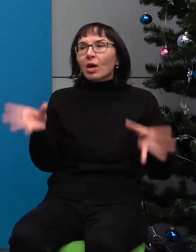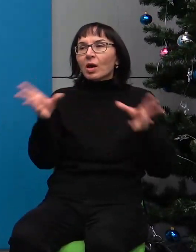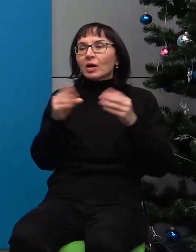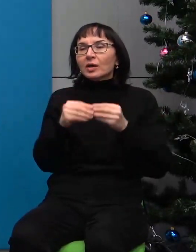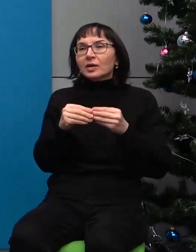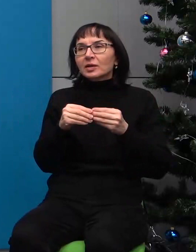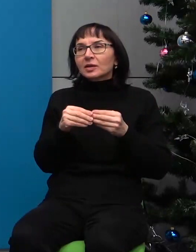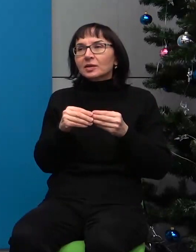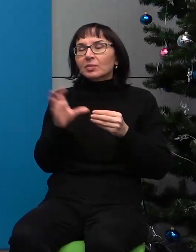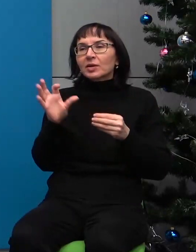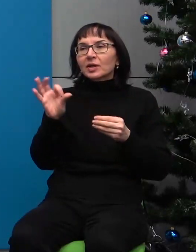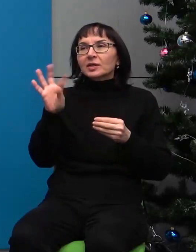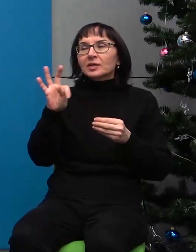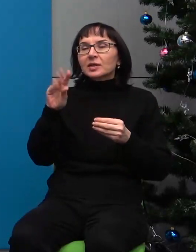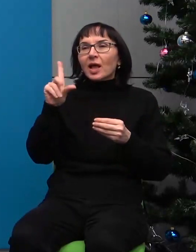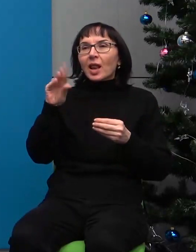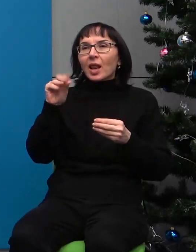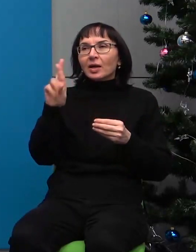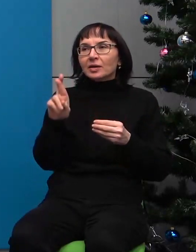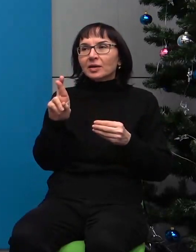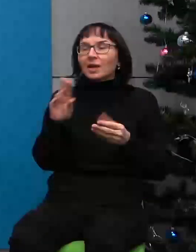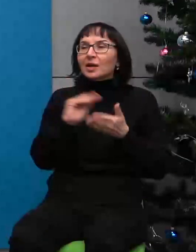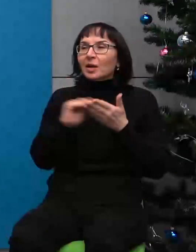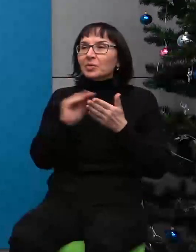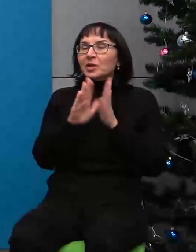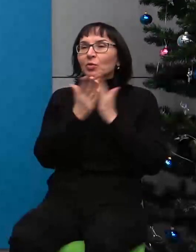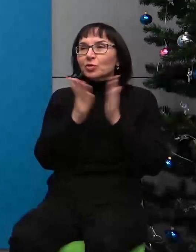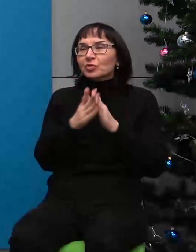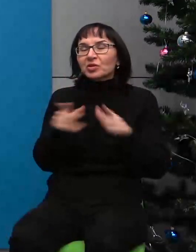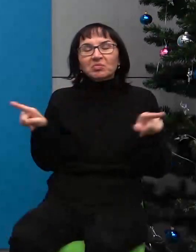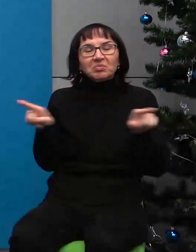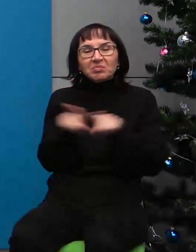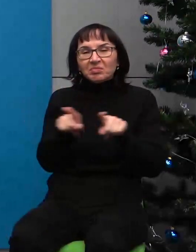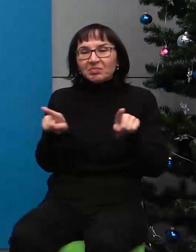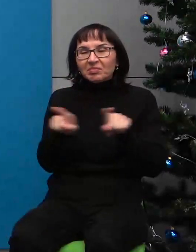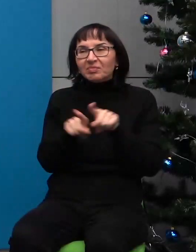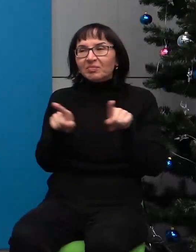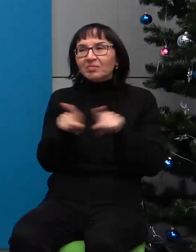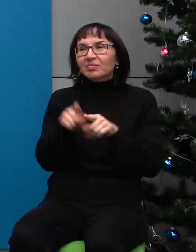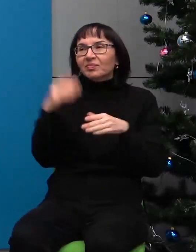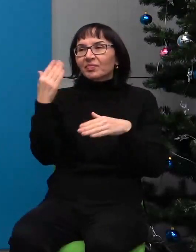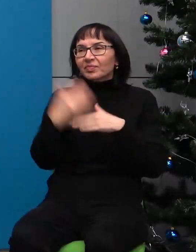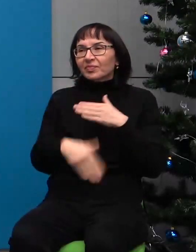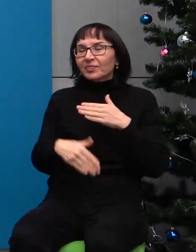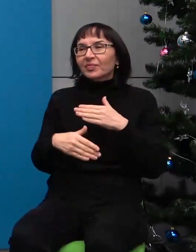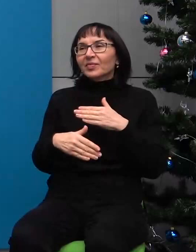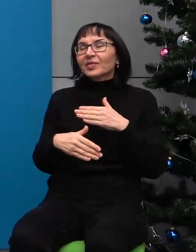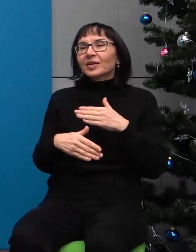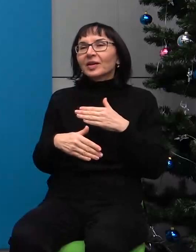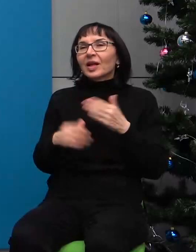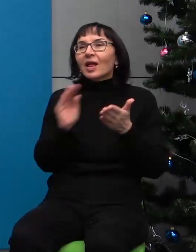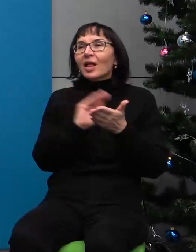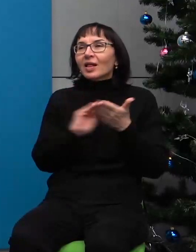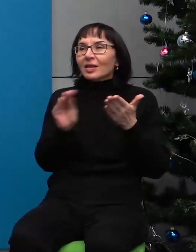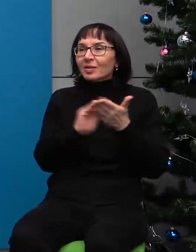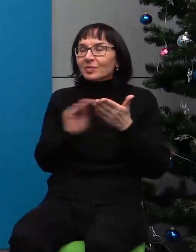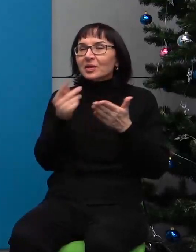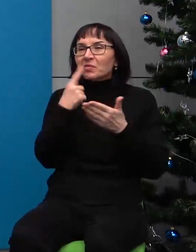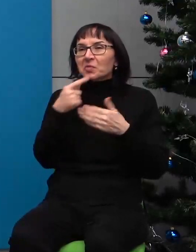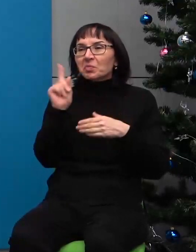że razem ze Stanarem napisaliśmy niezależnie książki, które się tak samo kończą. Kiedyś dostałem do napisania polecajkę na książkę Marka.